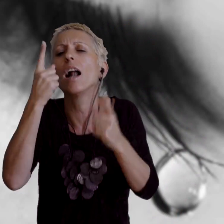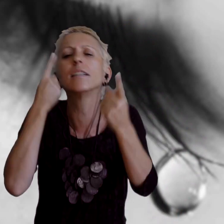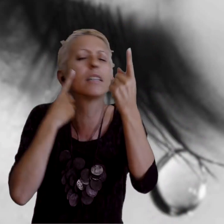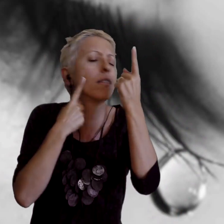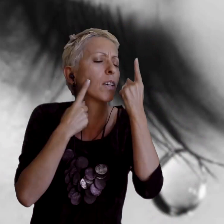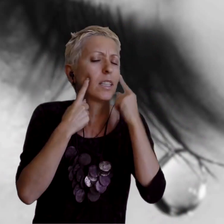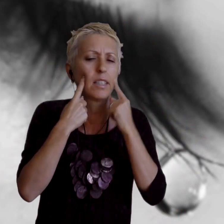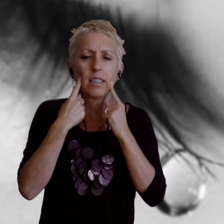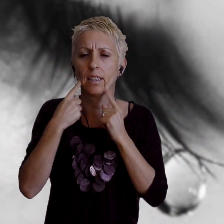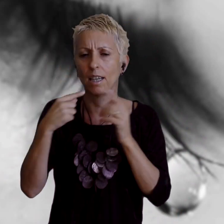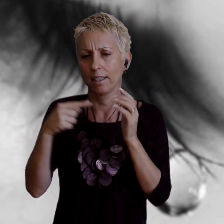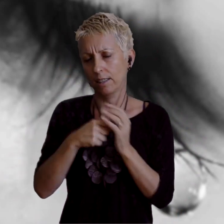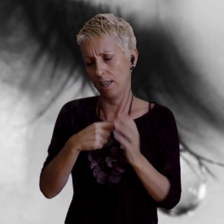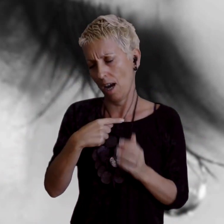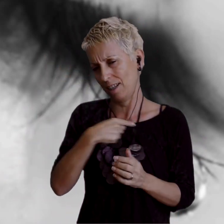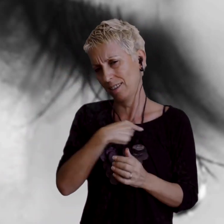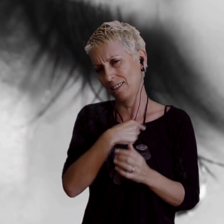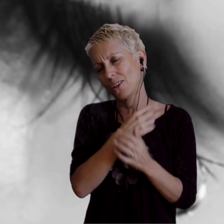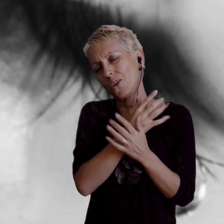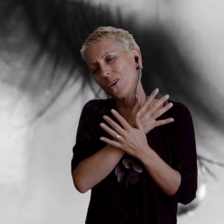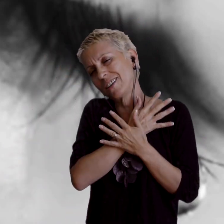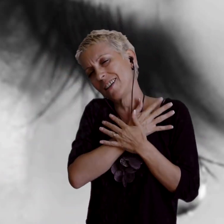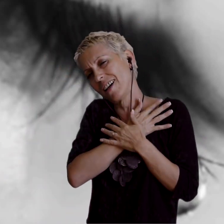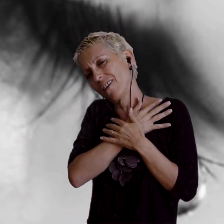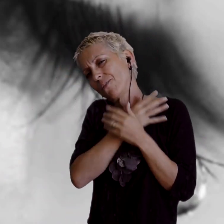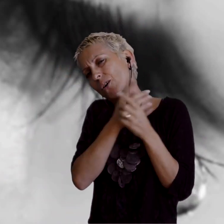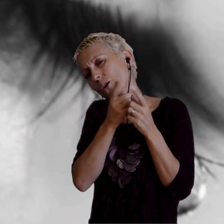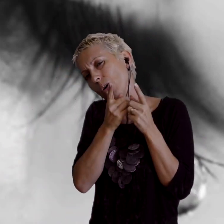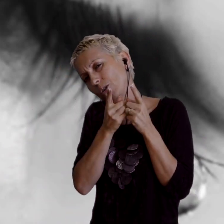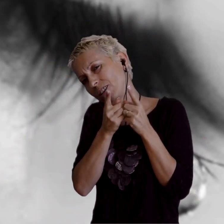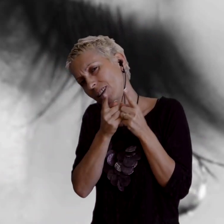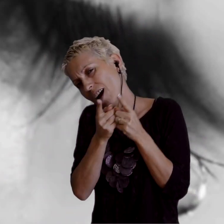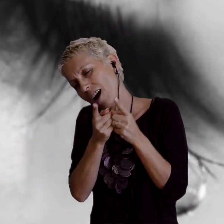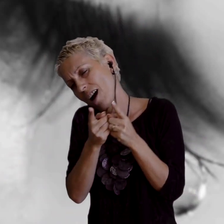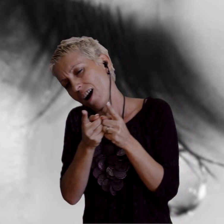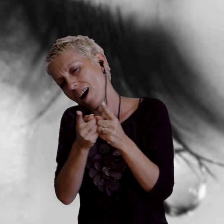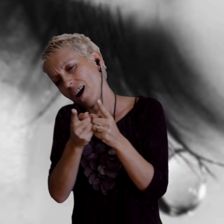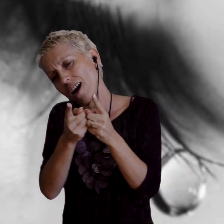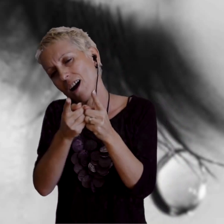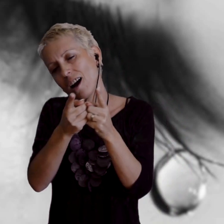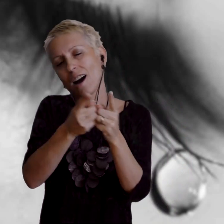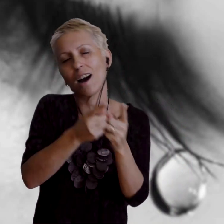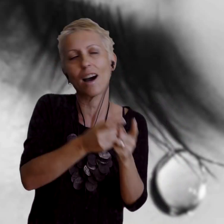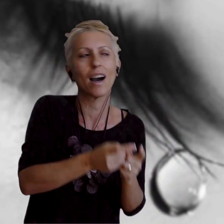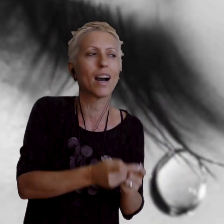אל תבכי כי אני אוהב אותך